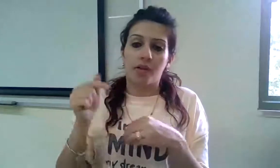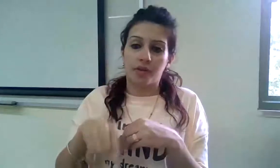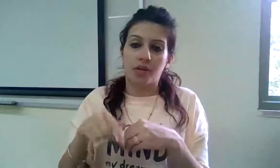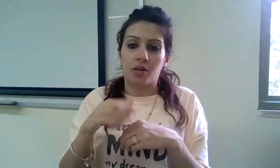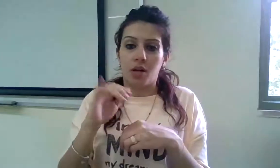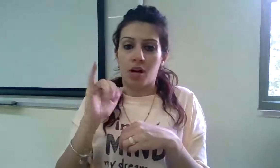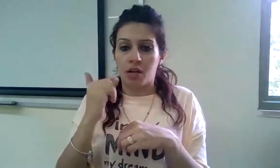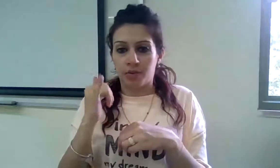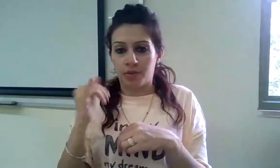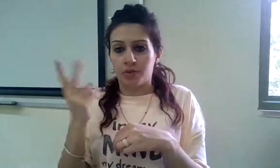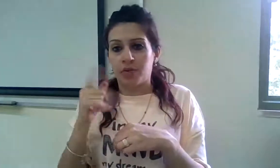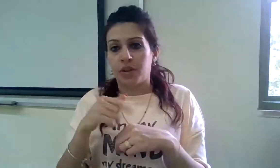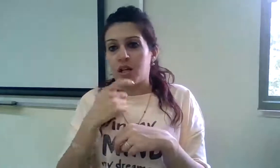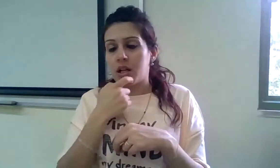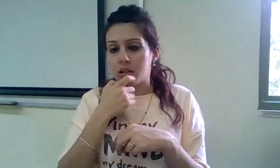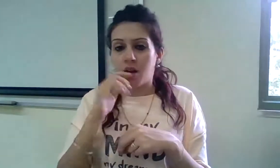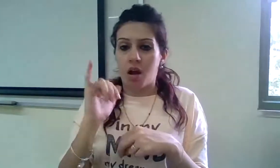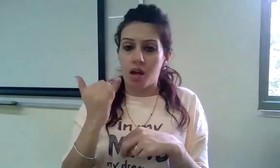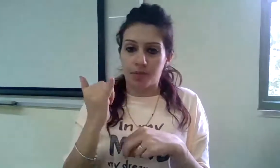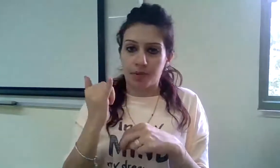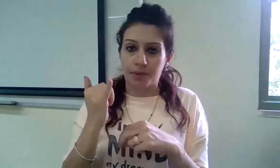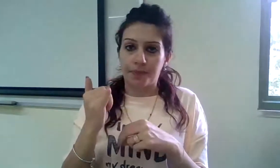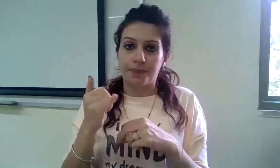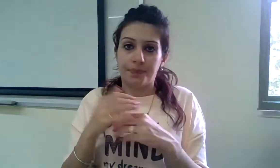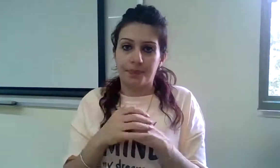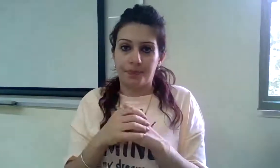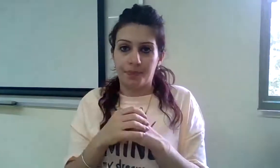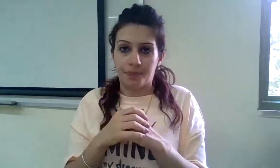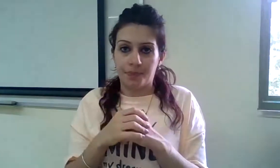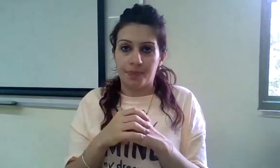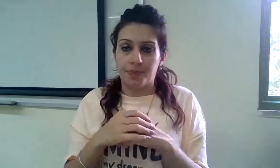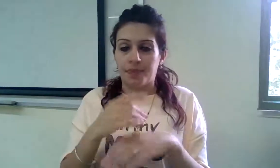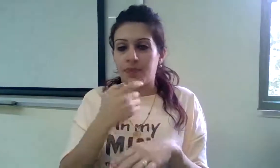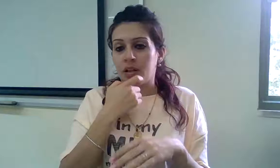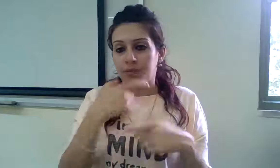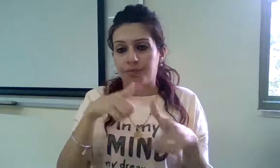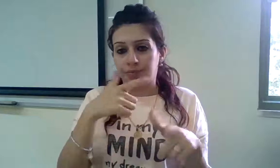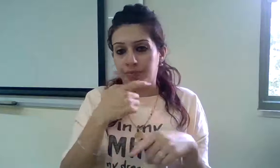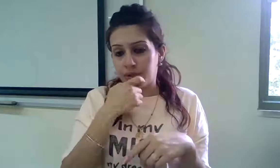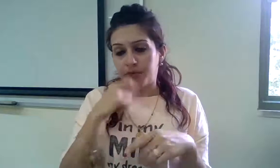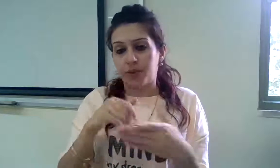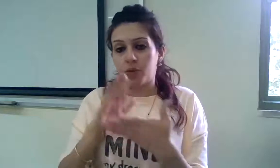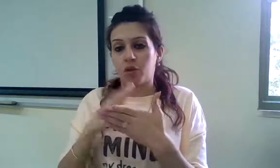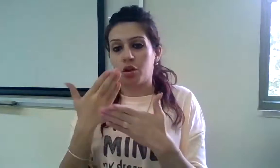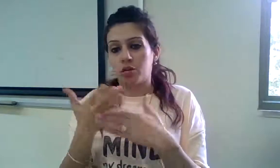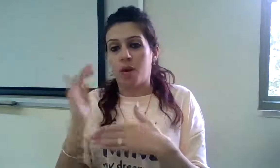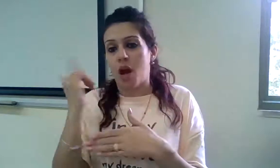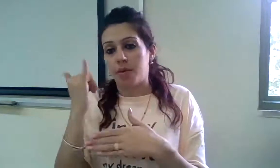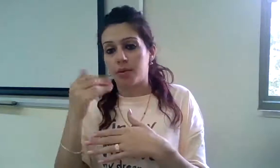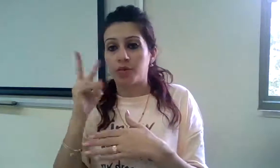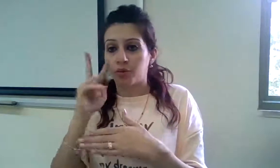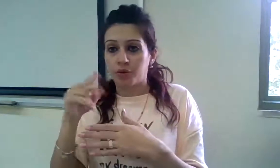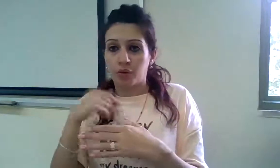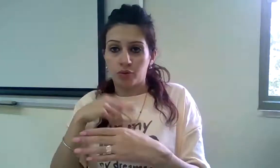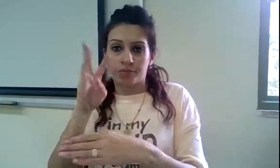ولكن سيكون هنالك ترجمة فورية للمؤتمر والتي تستطيعون الوصول اليها من خلال رابط